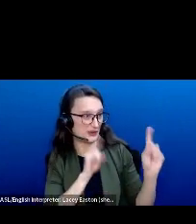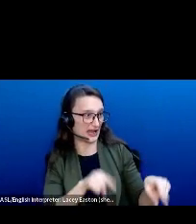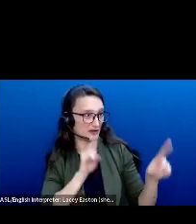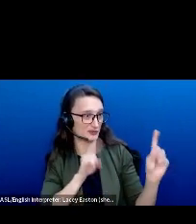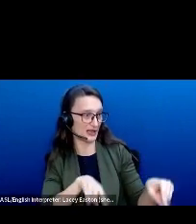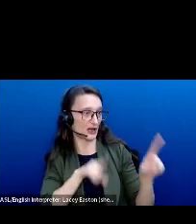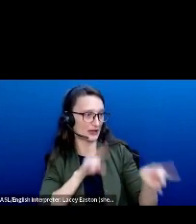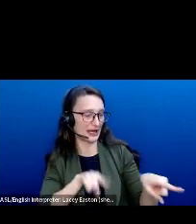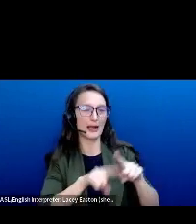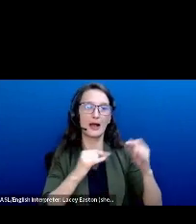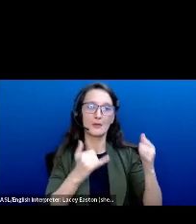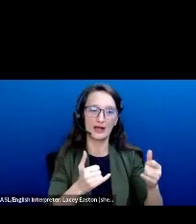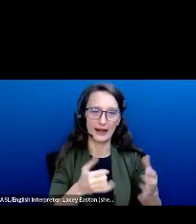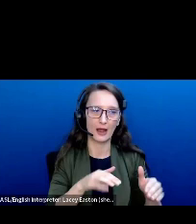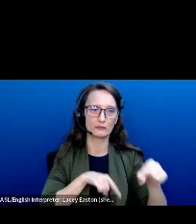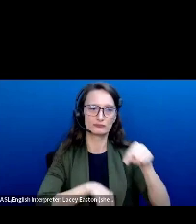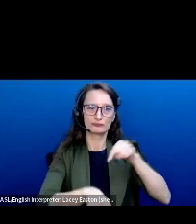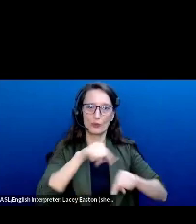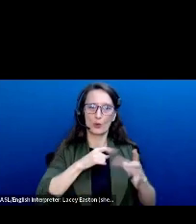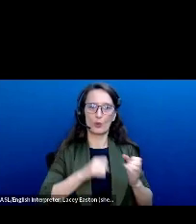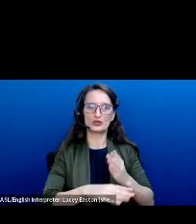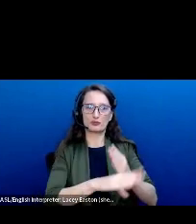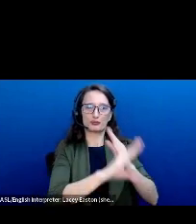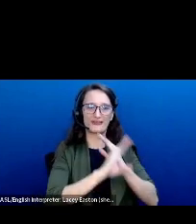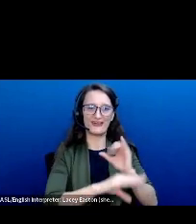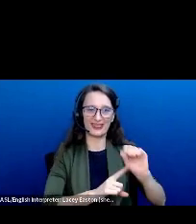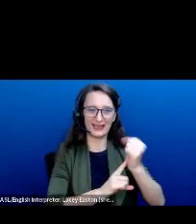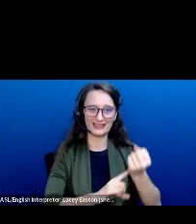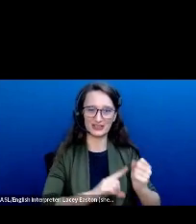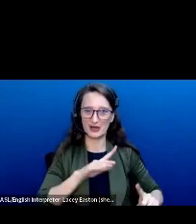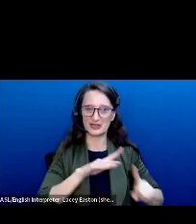Y solo algunas reflexiones finales. Quiero dejarles este mensaje: las familias no están solas en